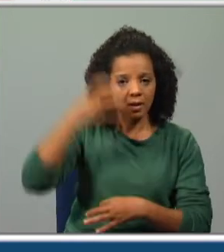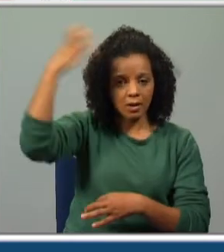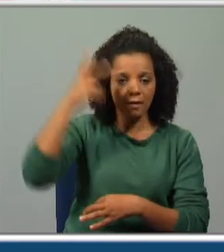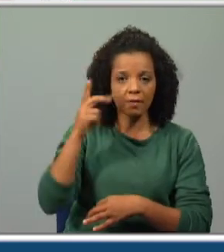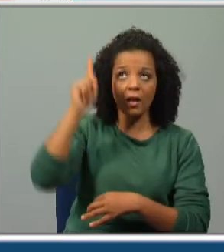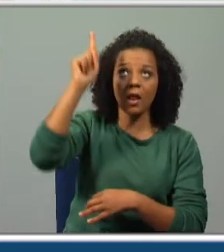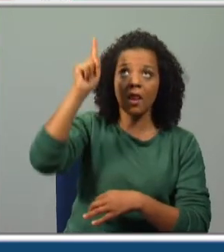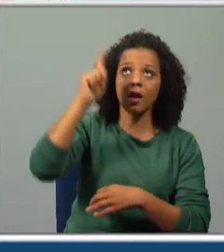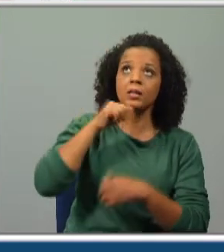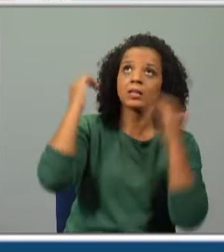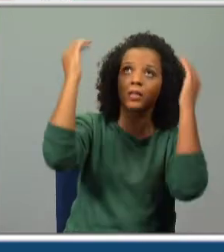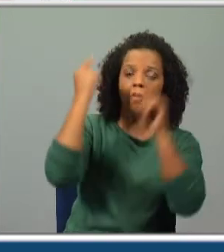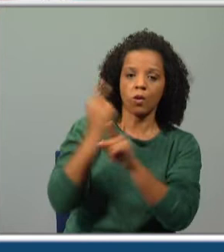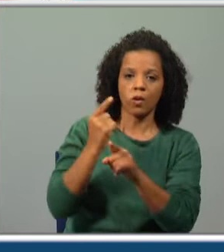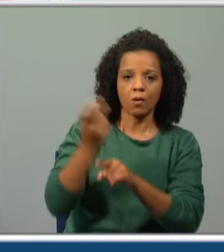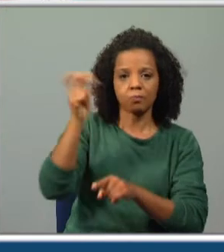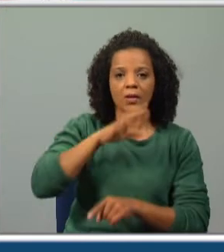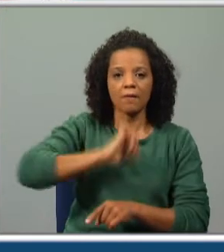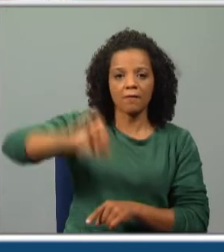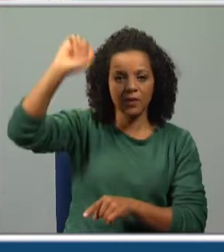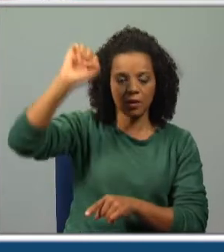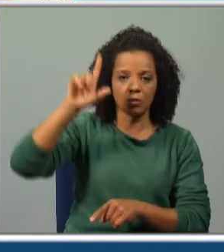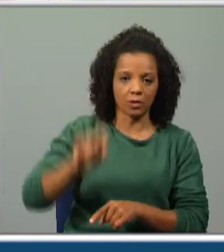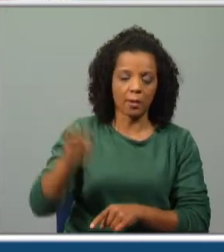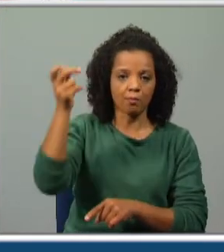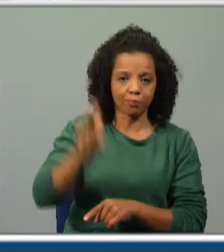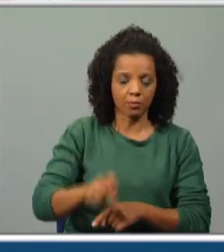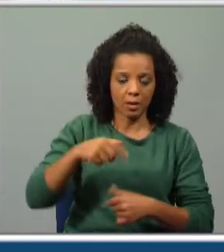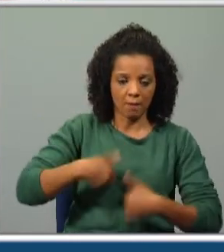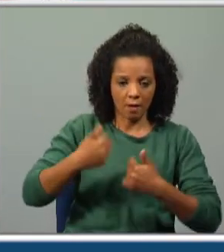no céu o mesmo acontecia com o seu fininho e aconteceria com ela logo que 在天堂，同樣的事情也發生在你身上瘦了，這件事一旦發生在她身上